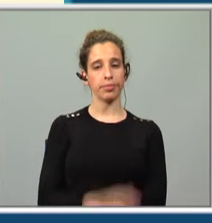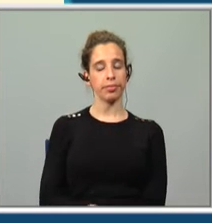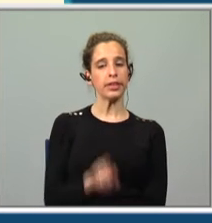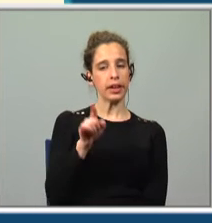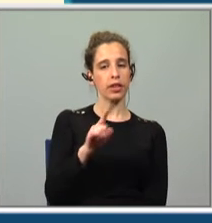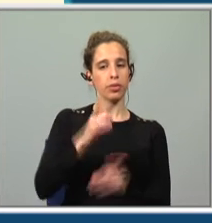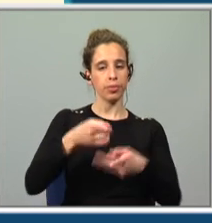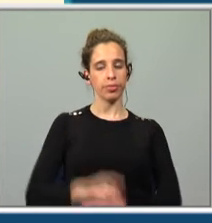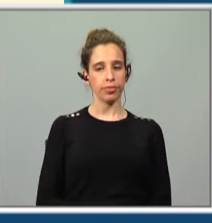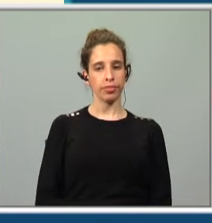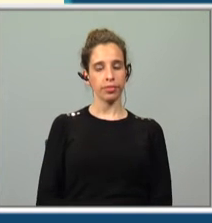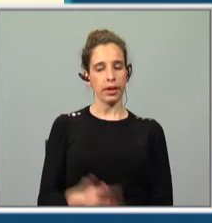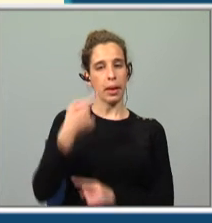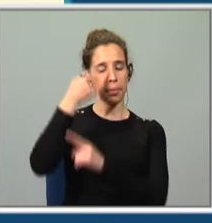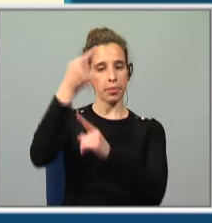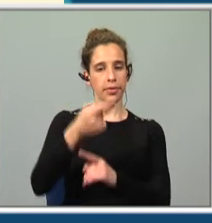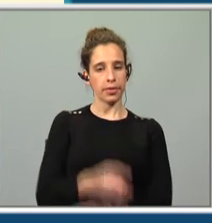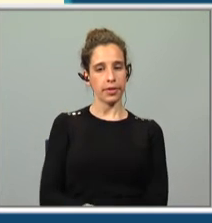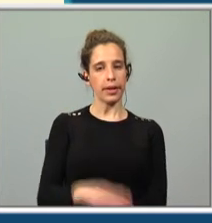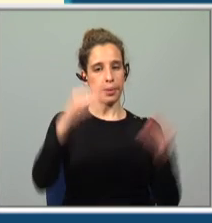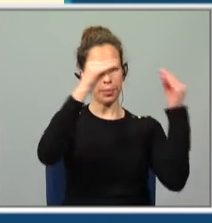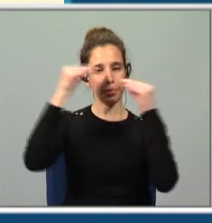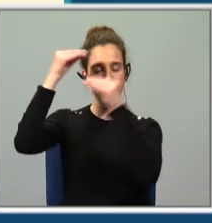mesmo vamos começar apresentamos as personagens 甚至讓我們開始我們介紹人物